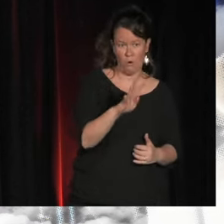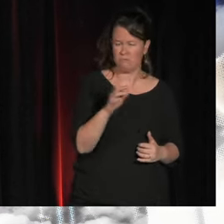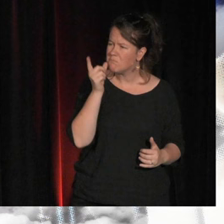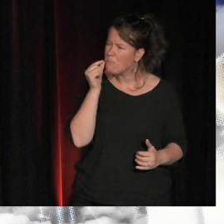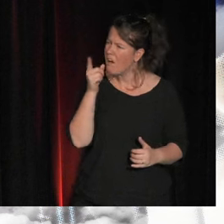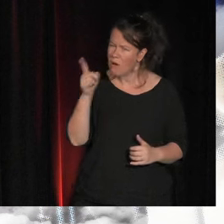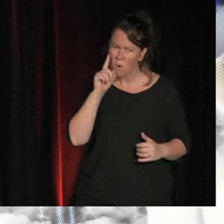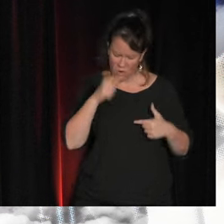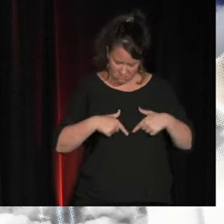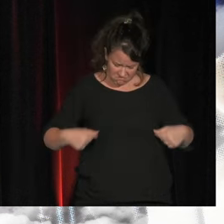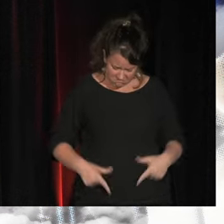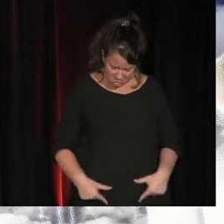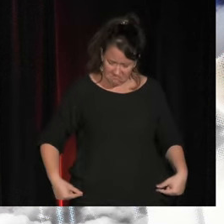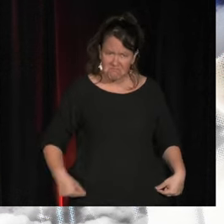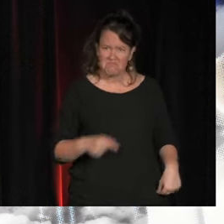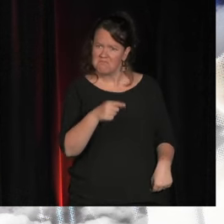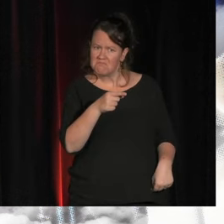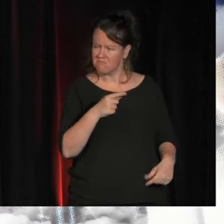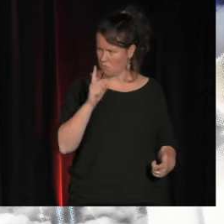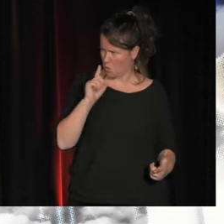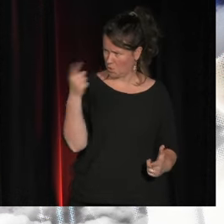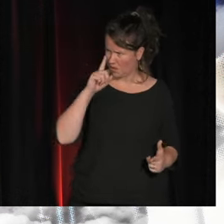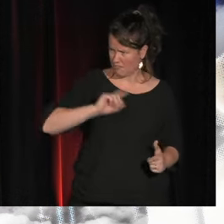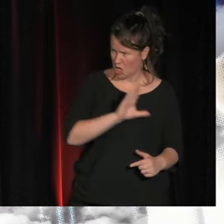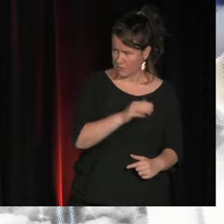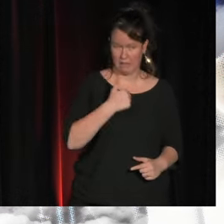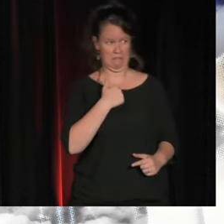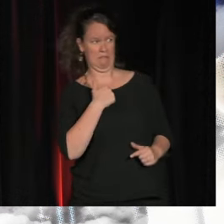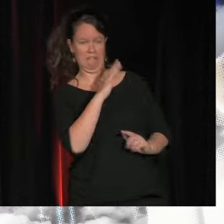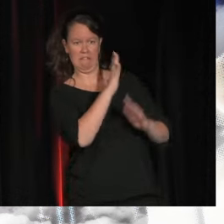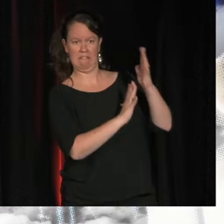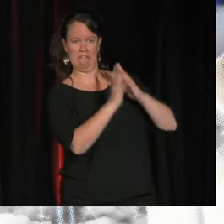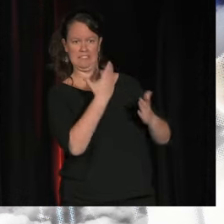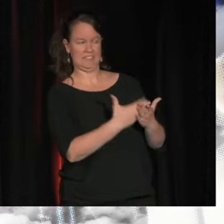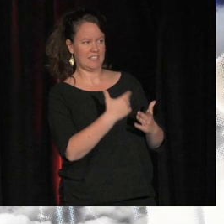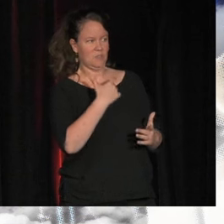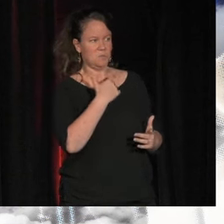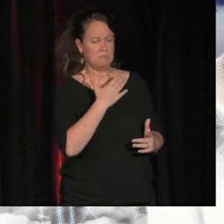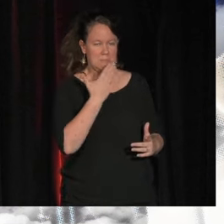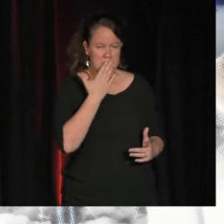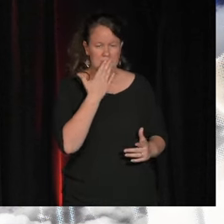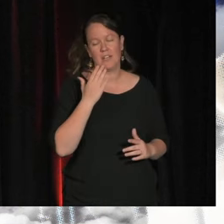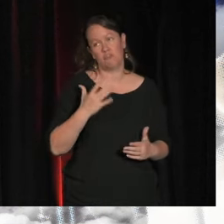les filles sont en bikini ?" Et il s'est dit : "Ah oups, peut-être que…" Il s'est dit : "Putain !" "On peut peut-être faire un truc." Heureusement que sa fille était là parce qu'il n'avait pas